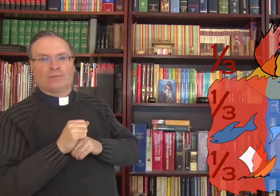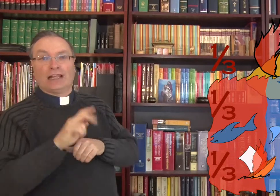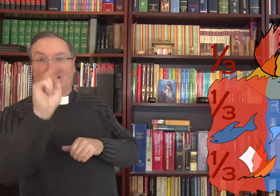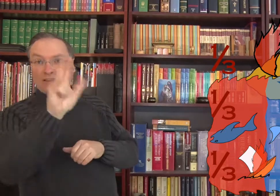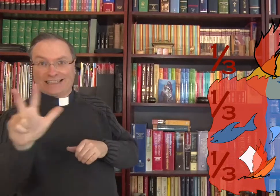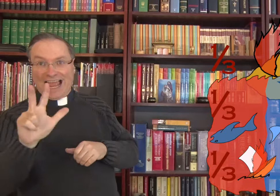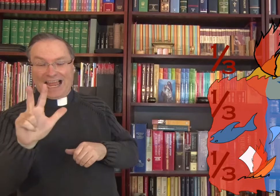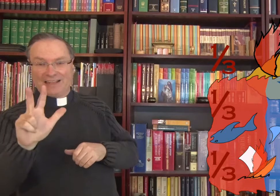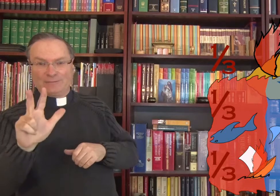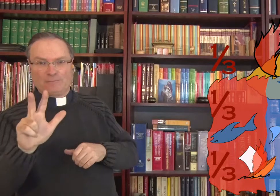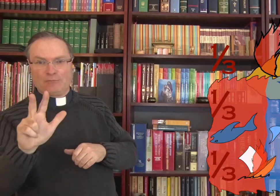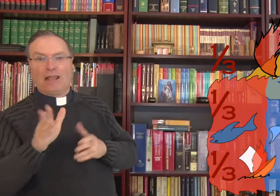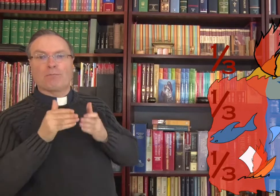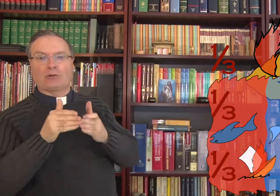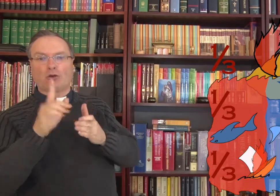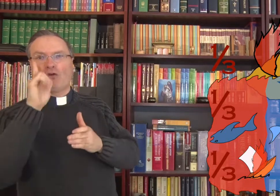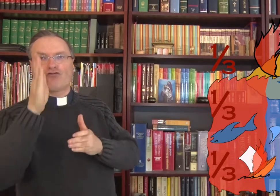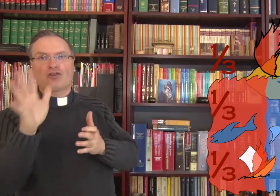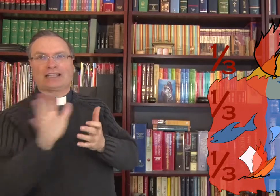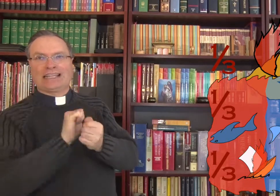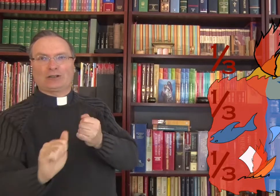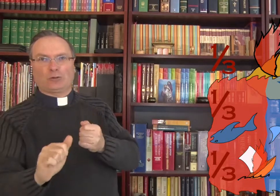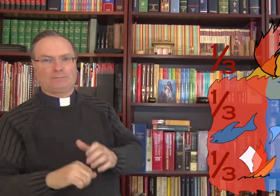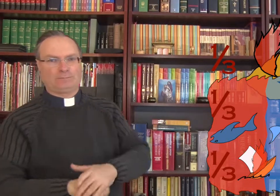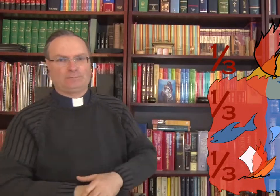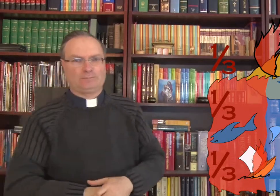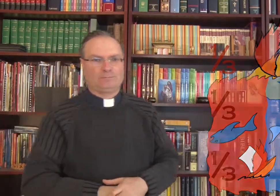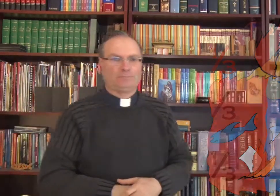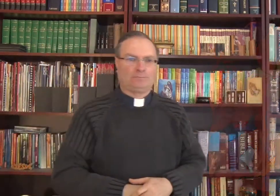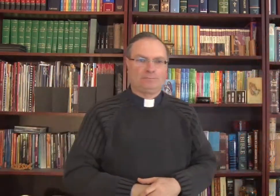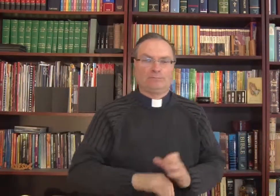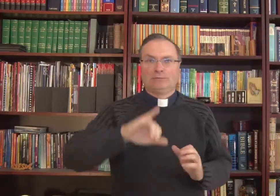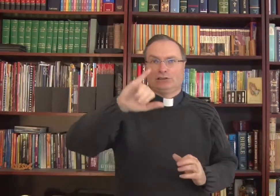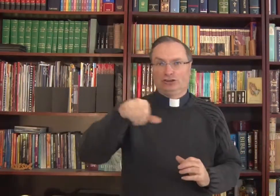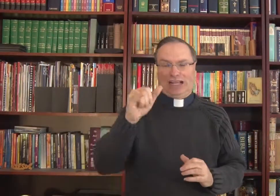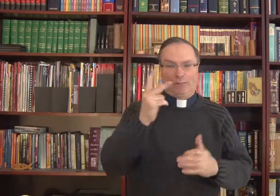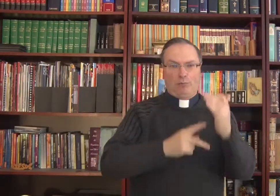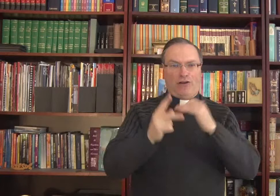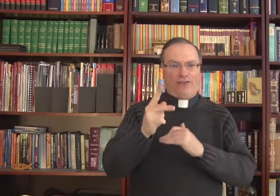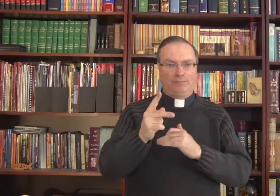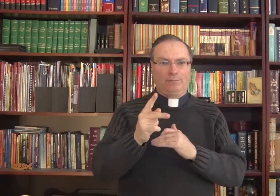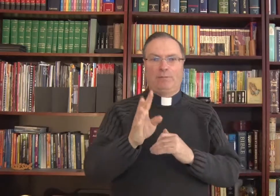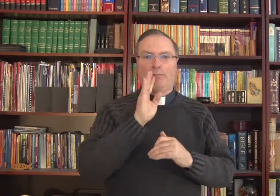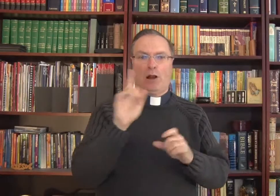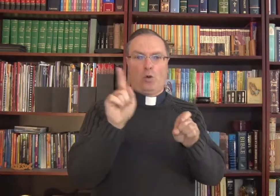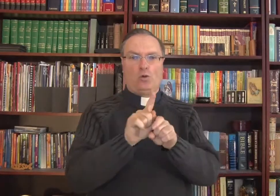et le tiers des bateaux fut détruit. Jérémie, le prophète, parlait aussi